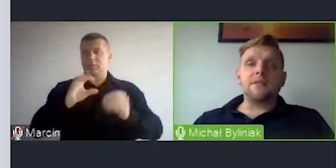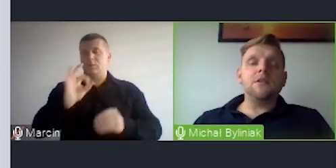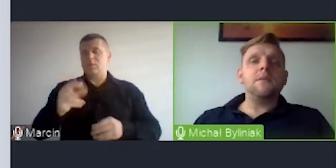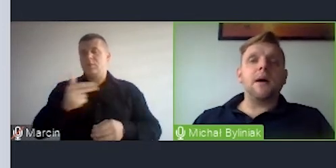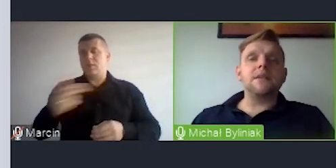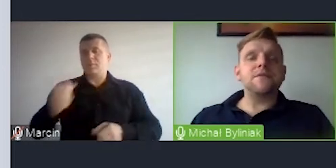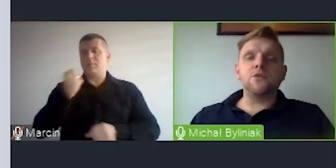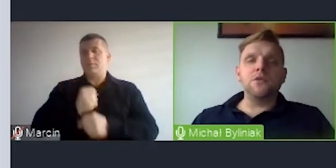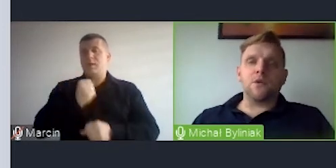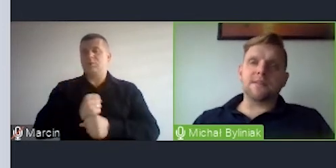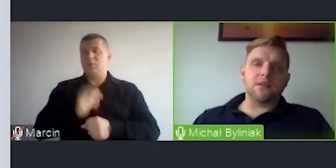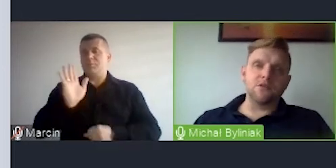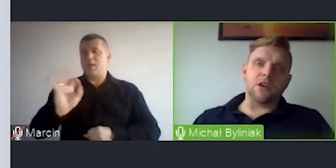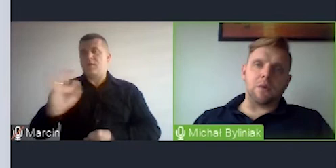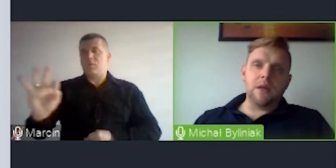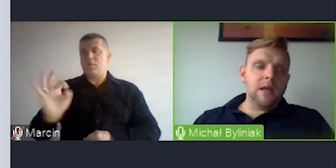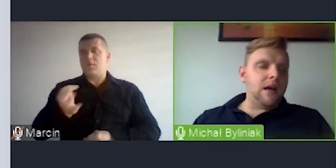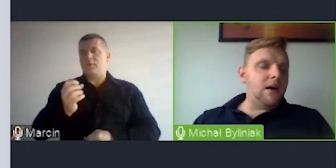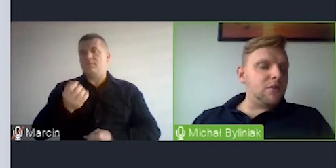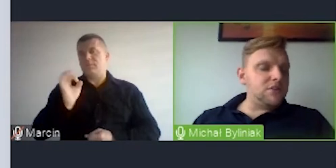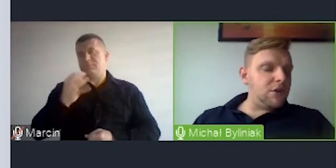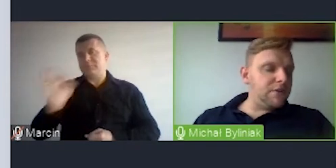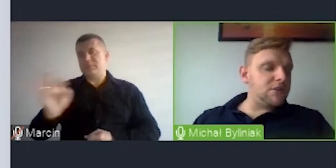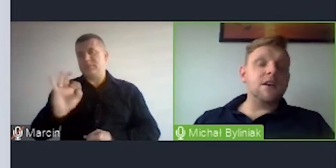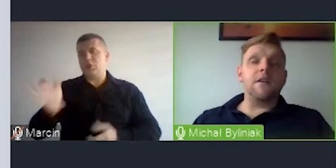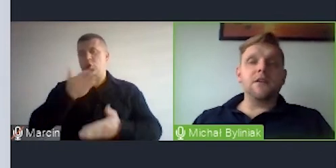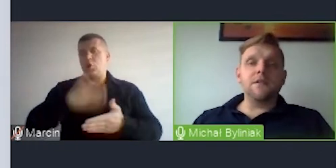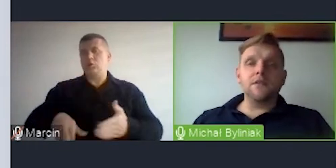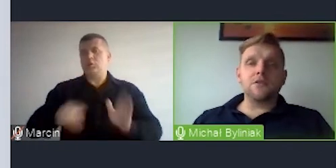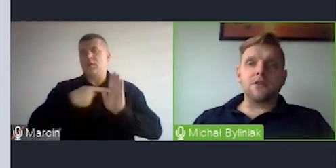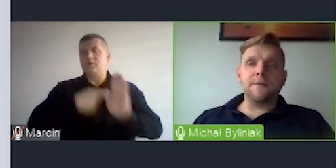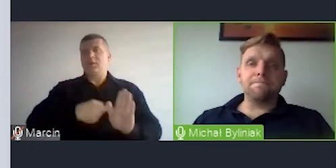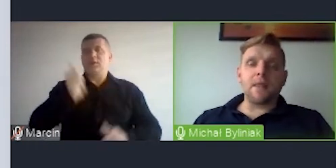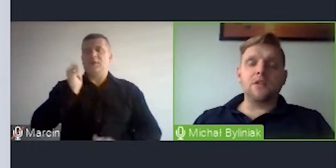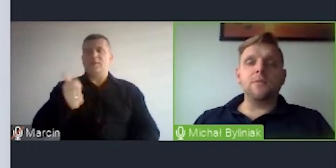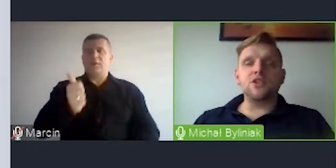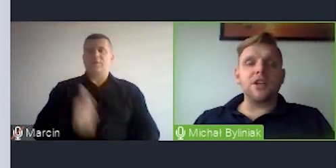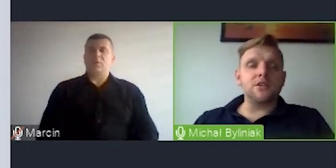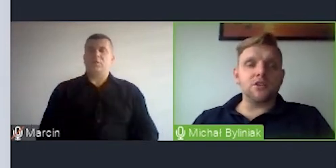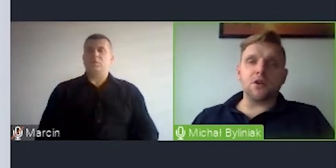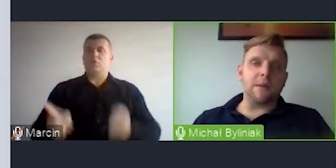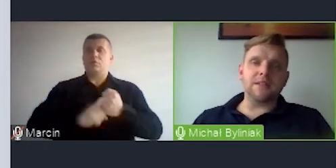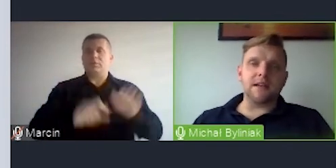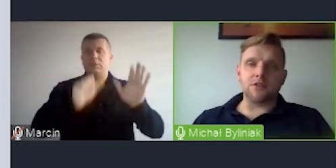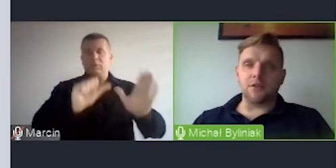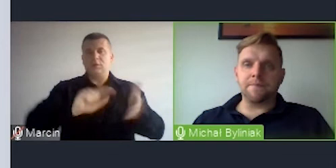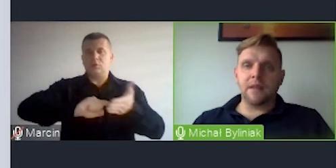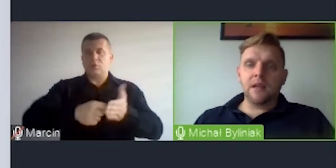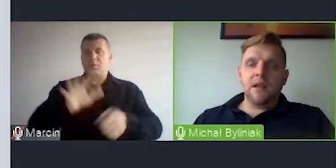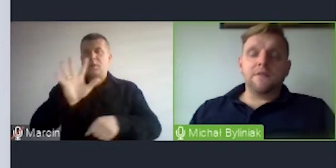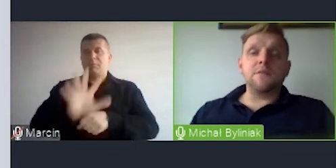Personel ma swój własny rozdział. Rozdział wytycznych kwalifikowalności numer 6.15.